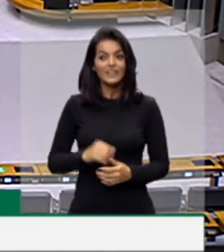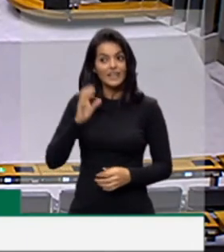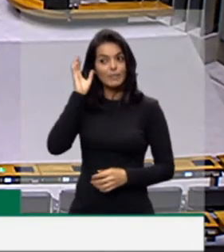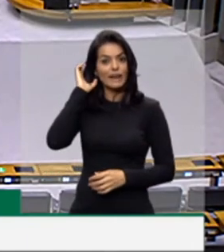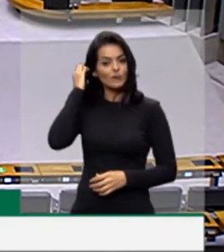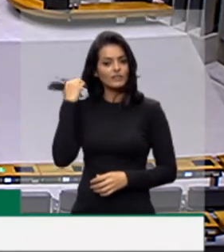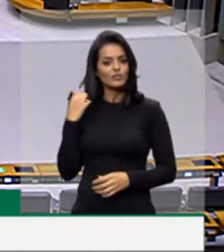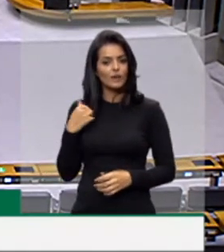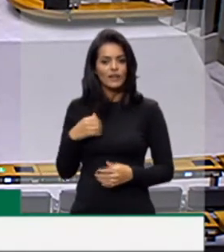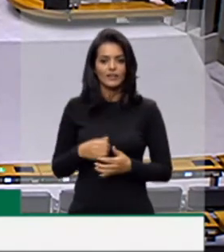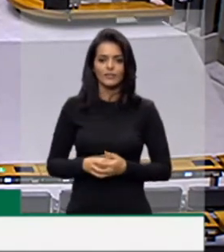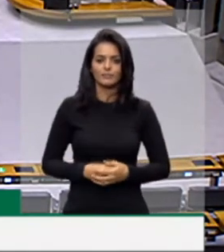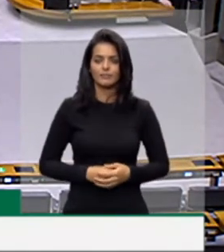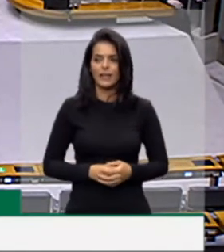GRANDE PRODUTOR MUNDIAL DE ENERGIA RENOVÁVEL E ENERGIA